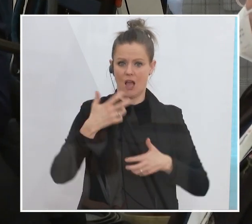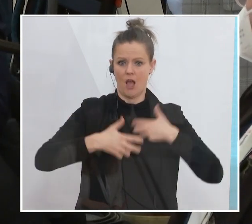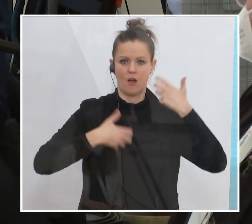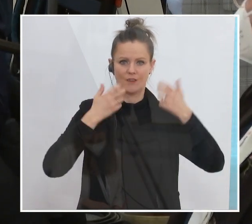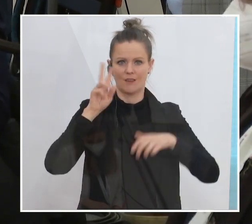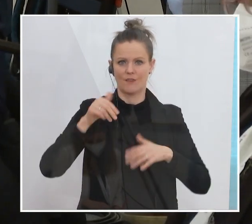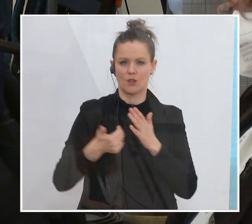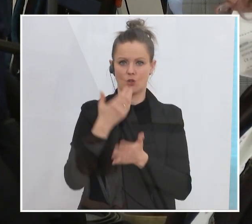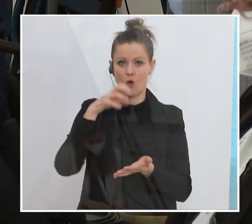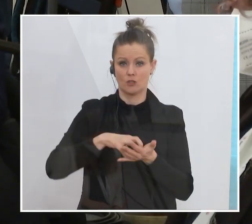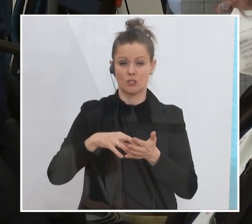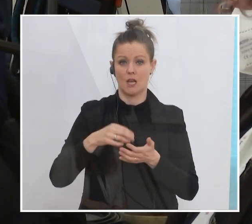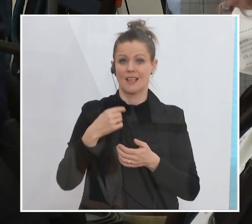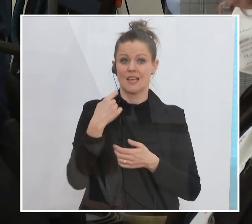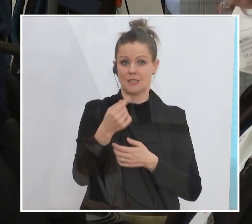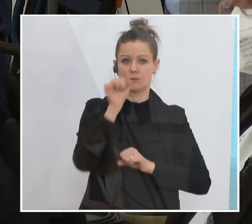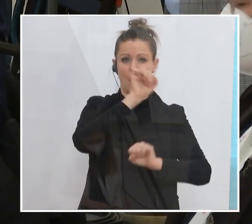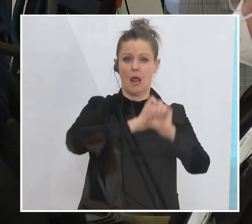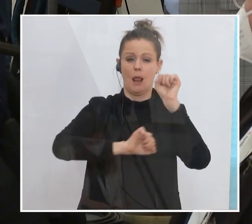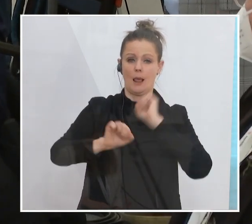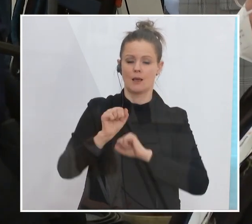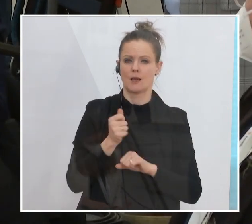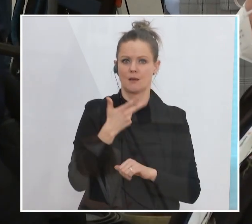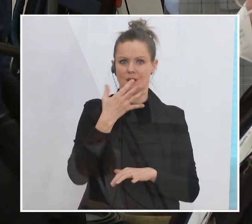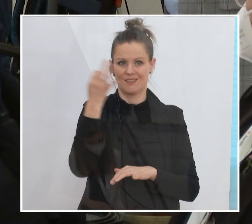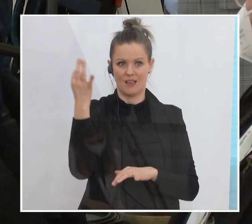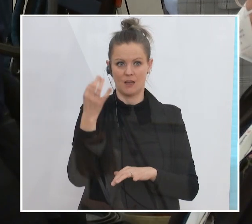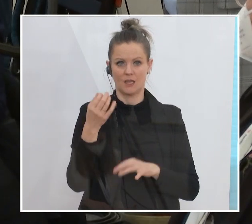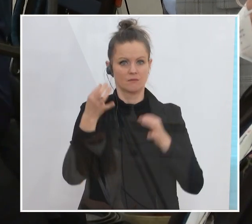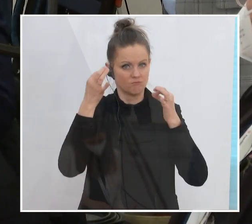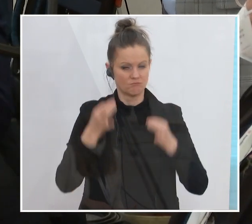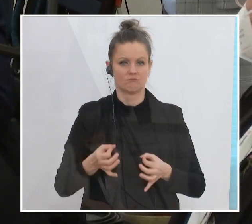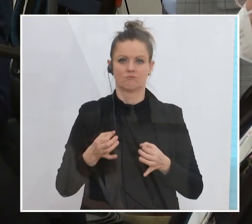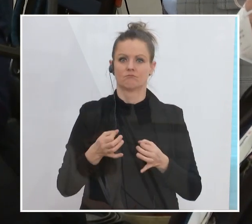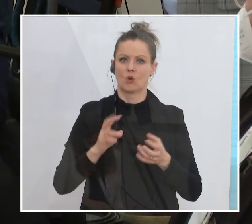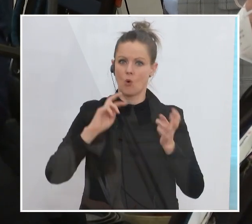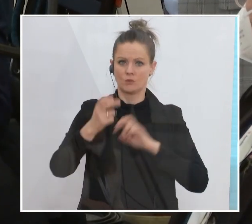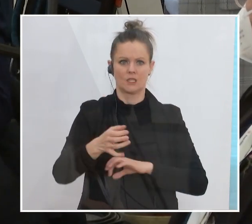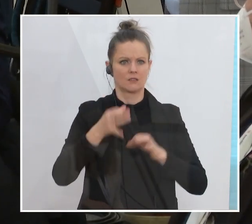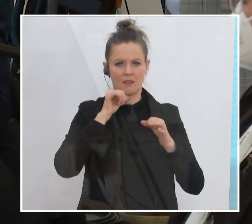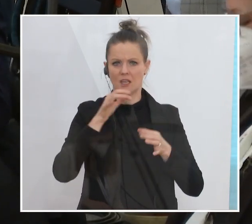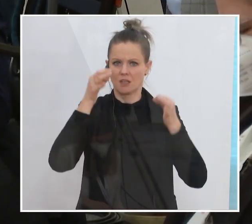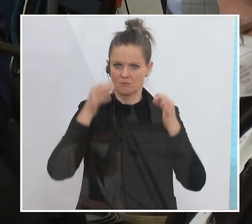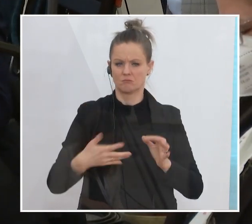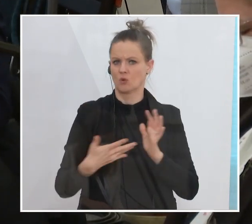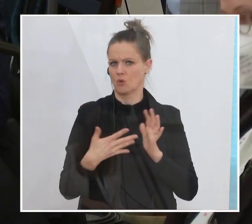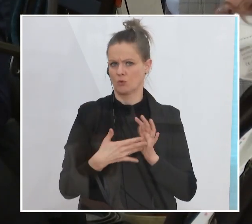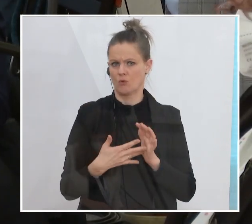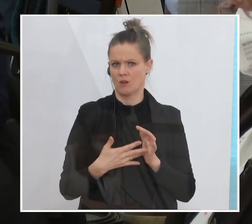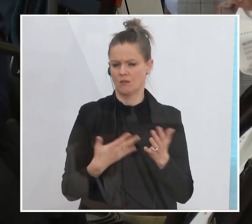hat sich da gesträubt einige Tage. Jetzt wird das heute nicht wirklich durchgeführt, dort wird nicht wirklich kontrolliert. Ist das aus Ihrer Sicht für eine größere Stadt überhaupt